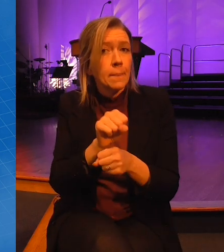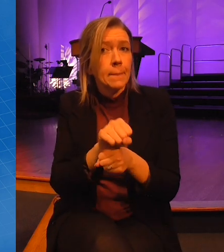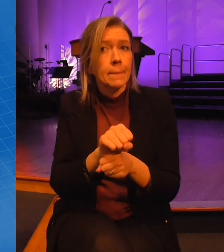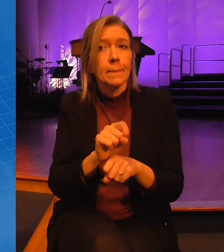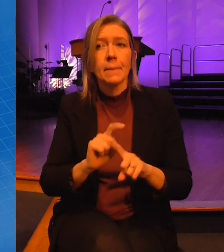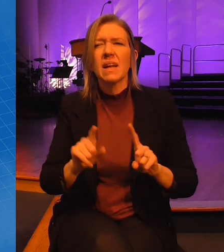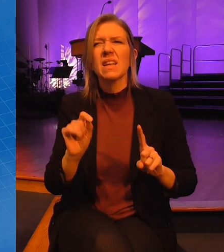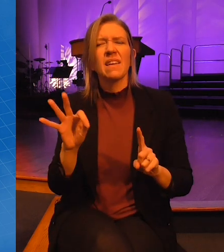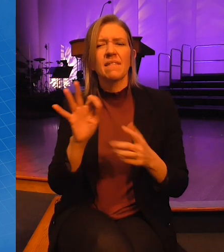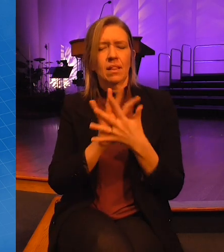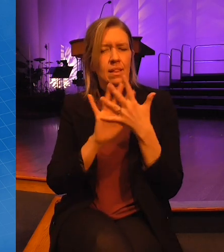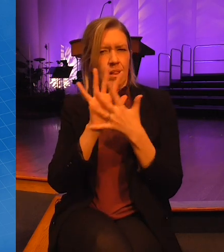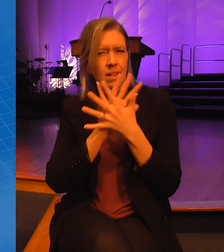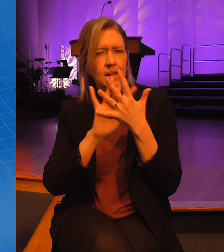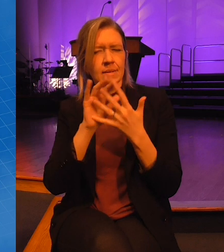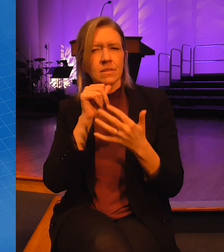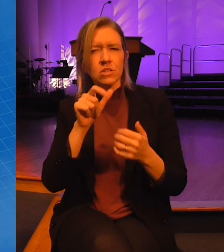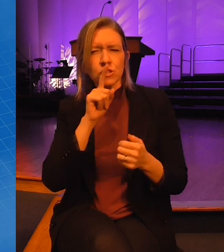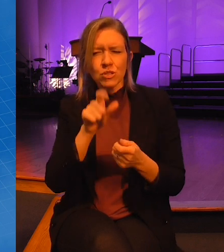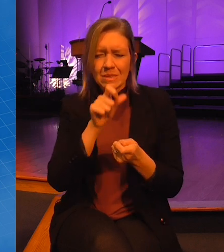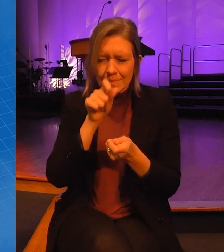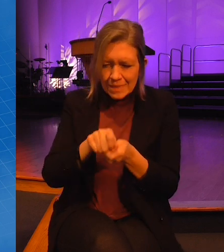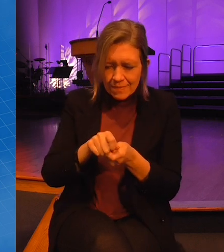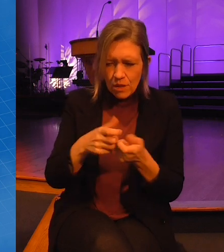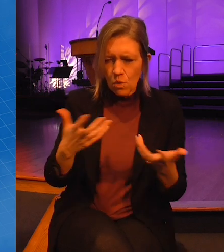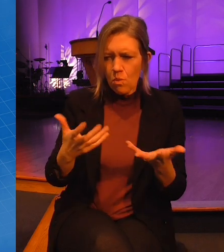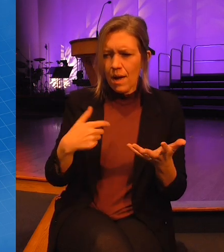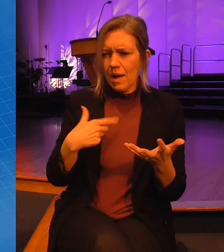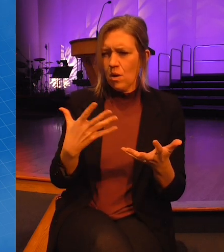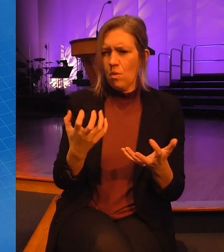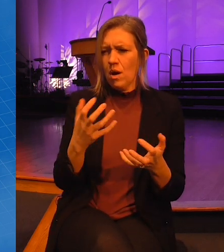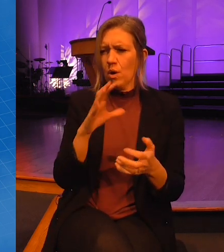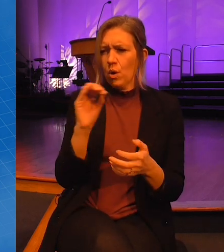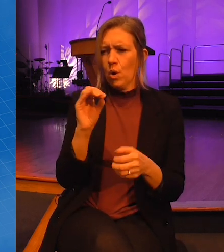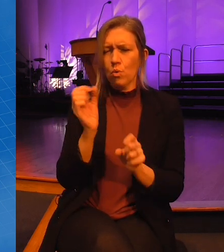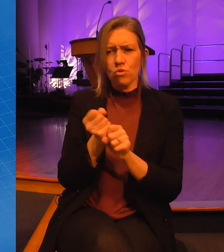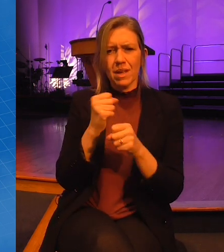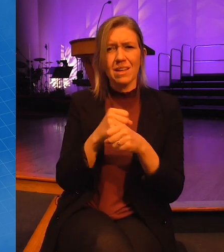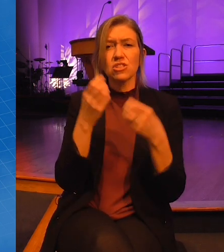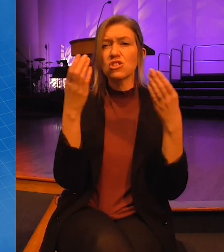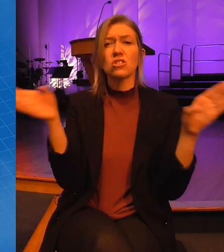específico que quieres co-crear, General es realmente muy bueno para una relación